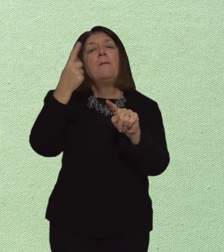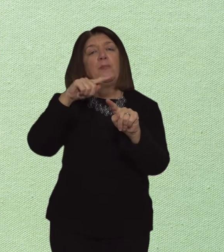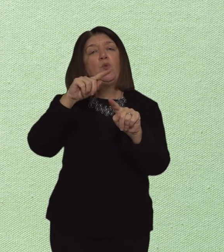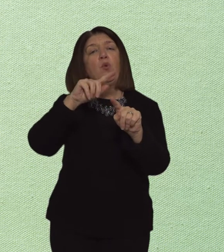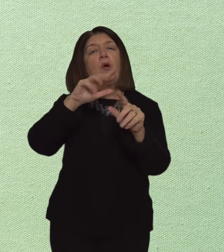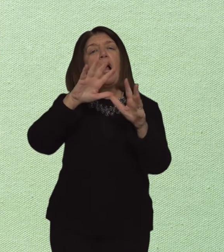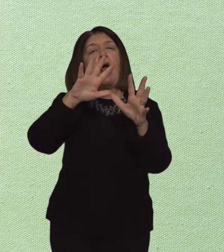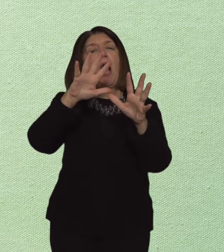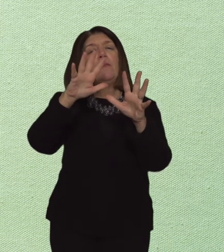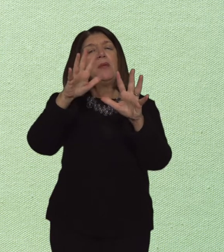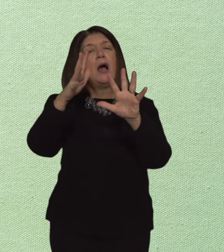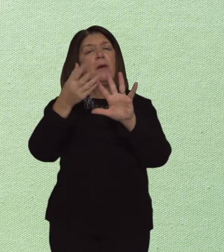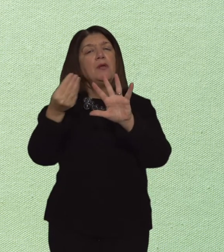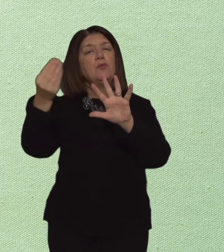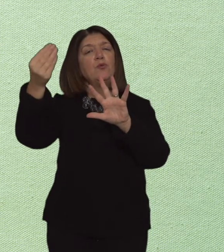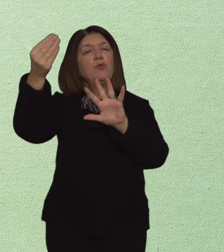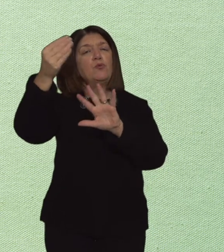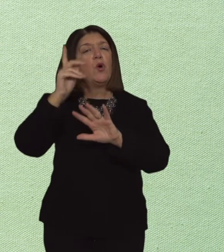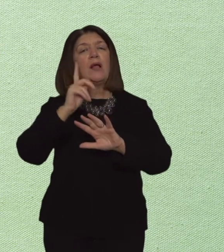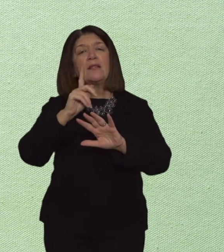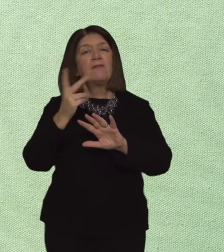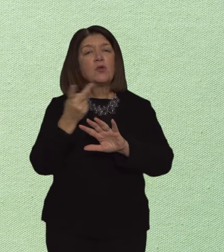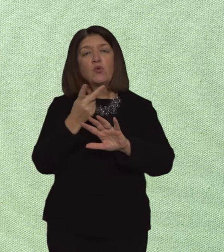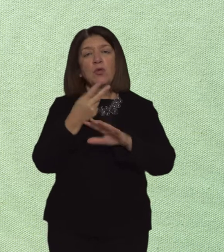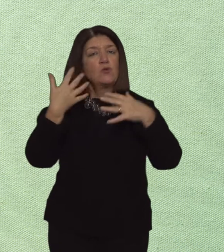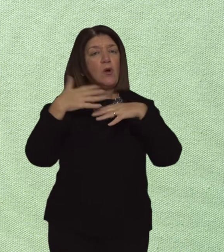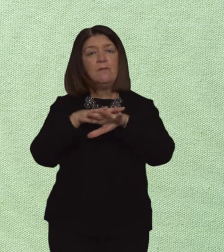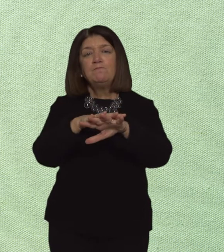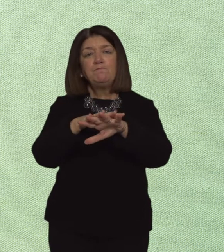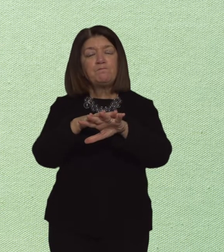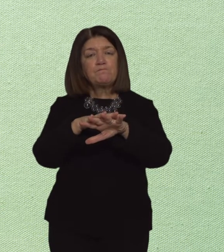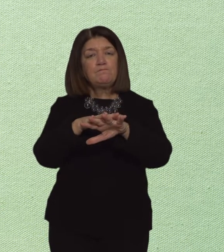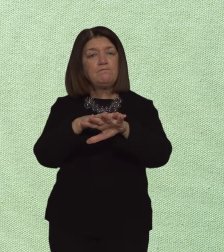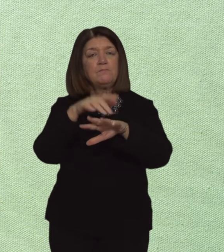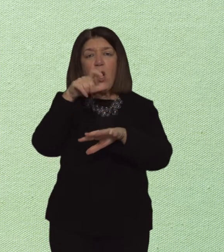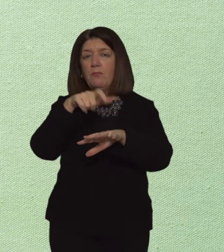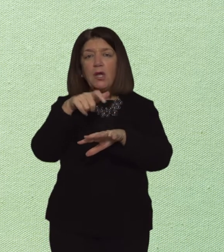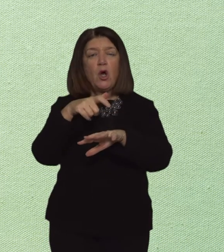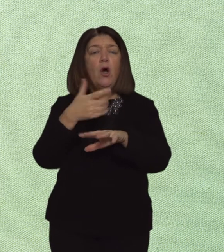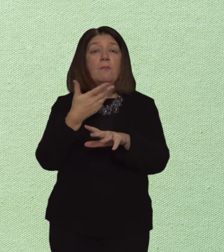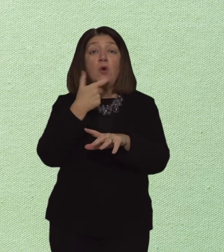dimenticarci, anche nel tentativo, il bisogno di essere in parte omologati per la funzione che